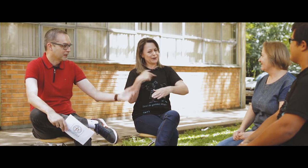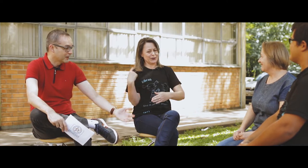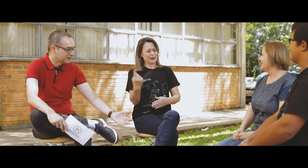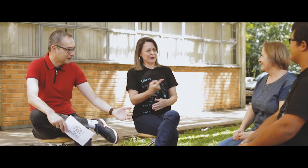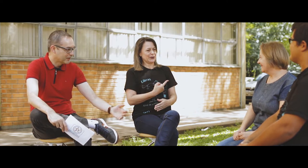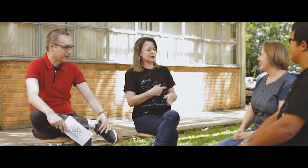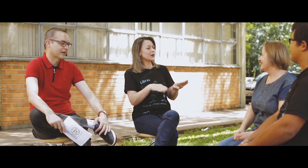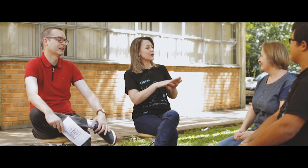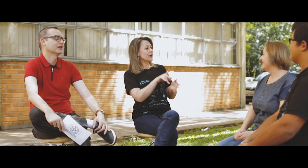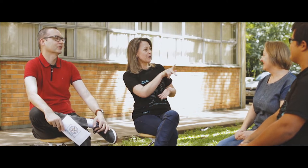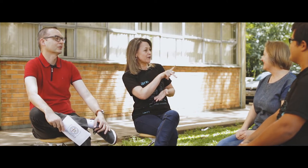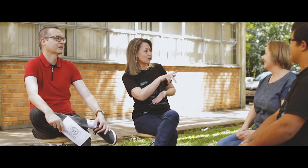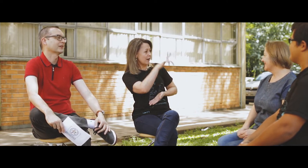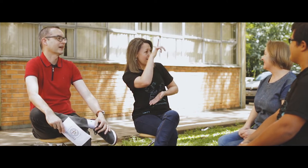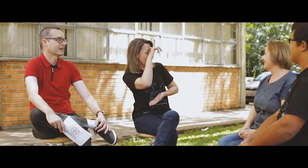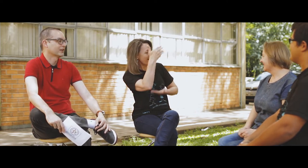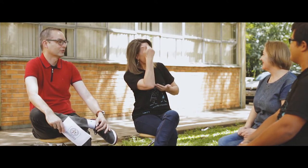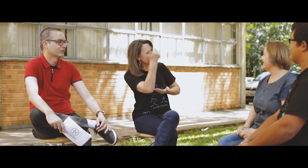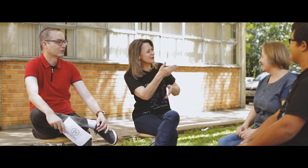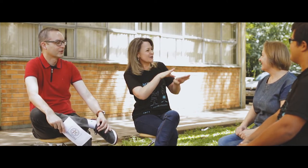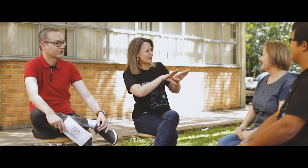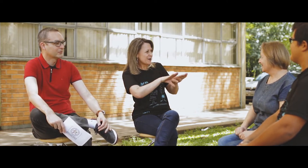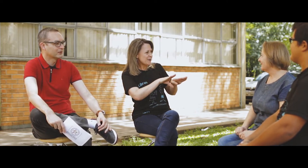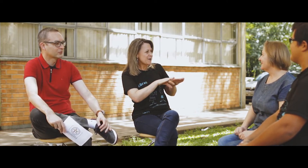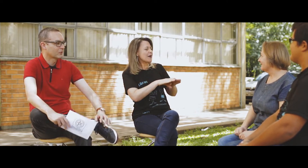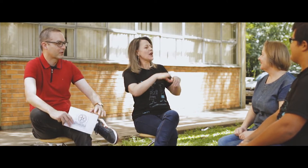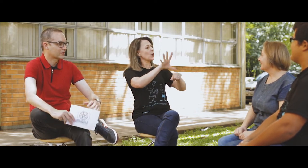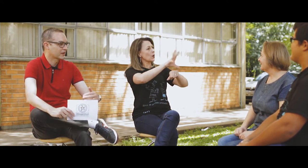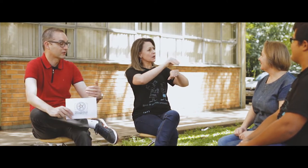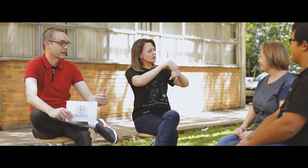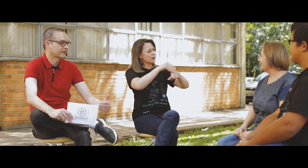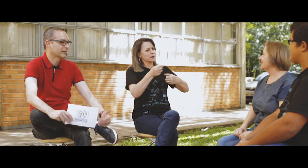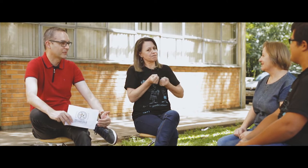Irene também agradeço, agradeço o conhecimento compartilhado que é sempre